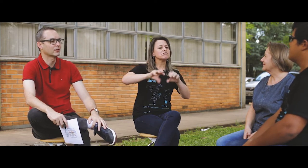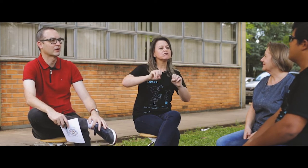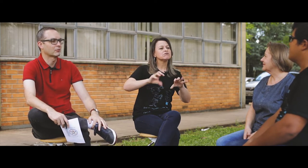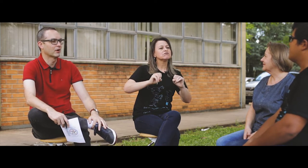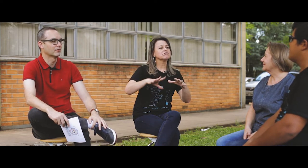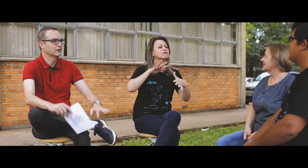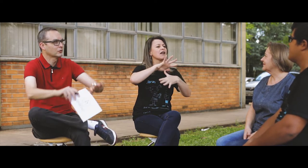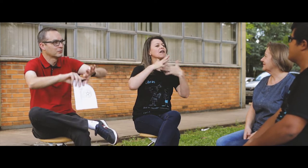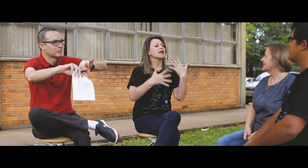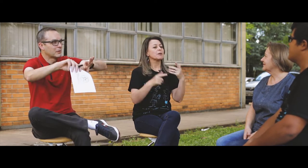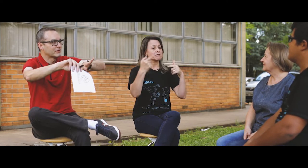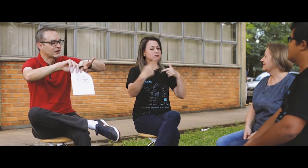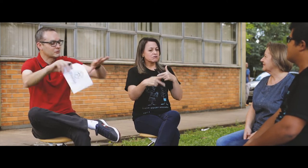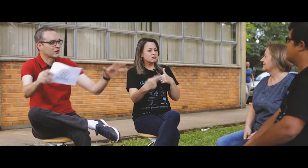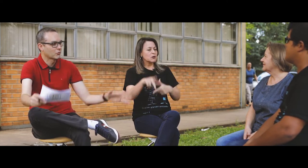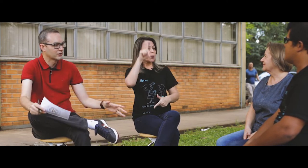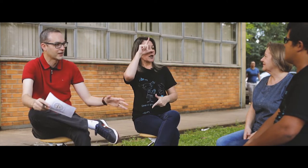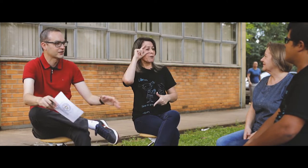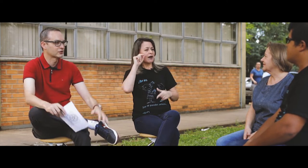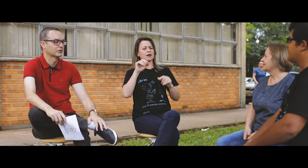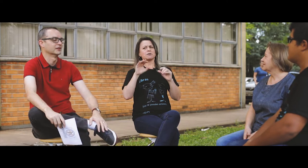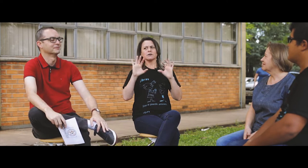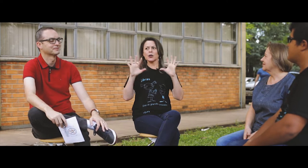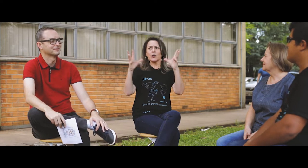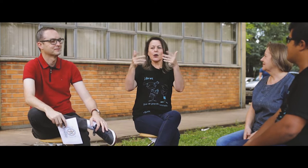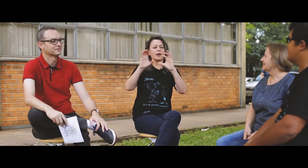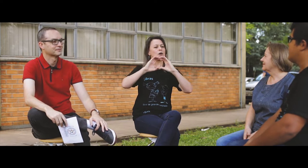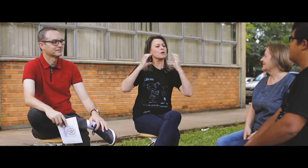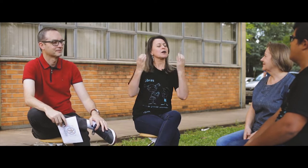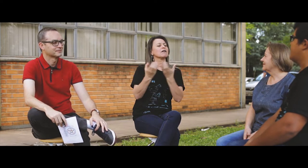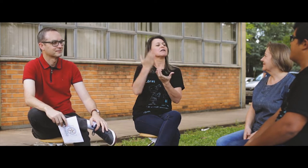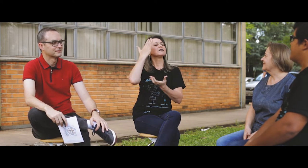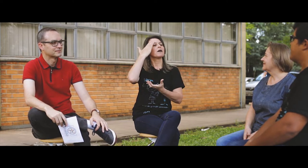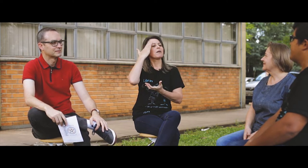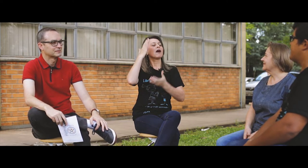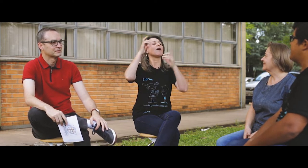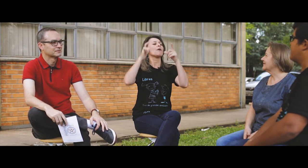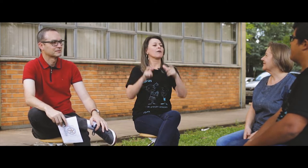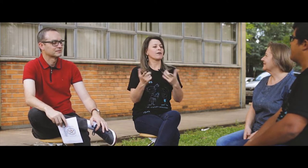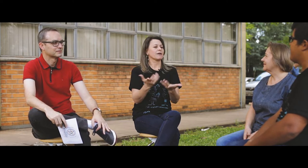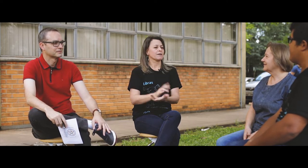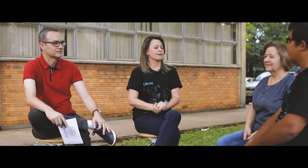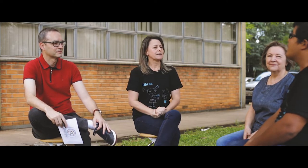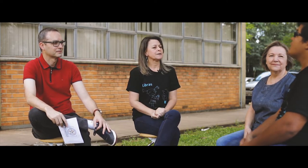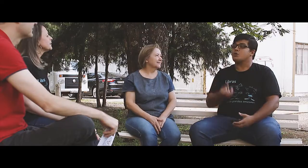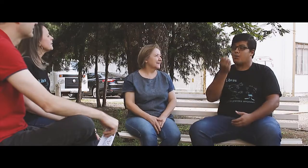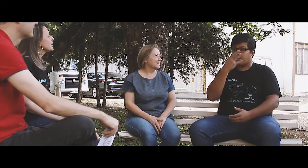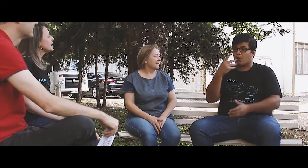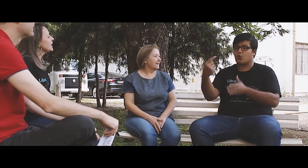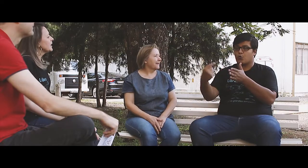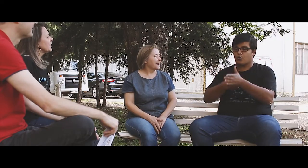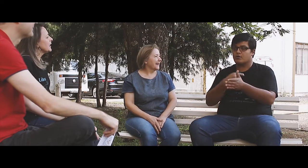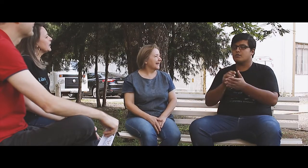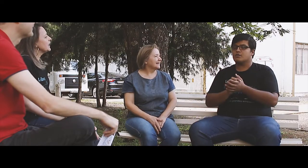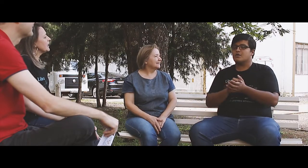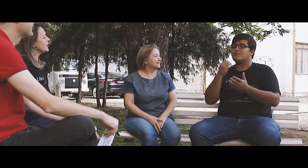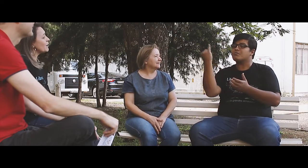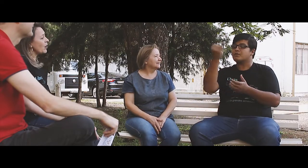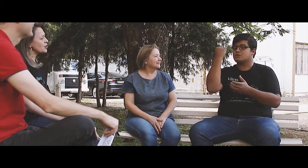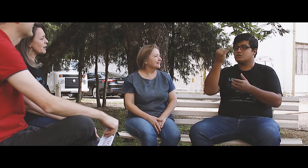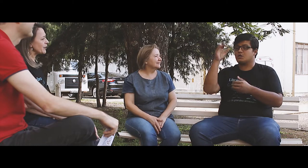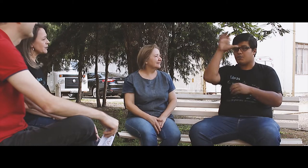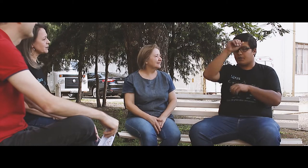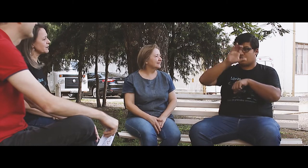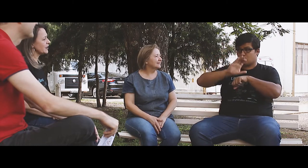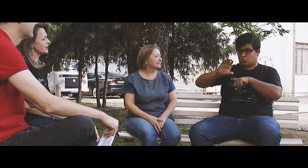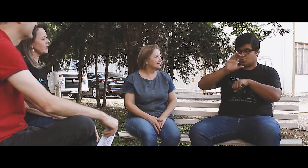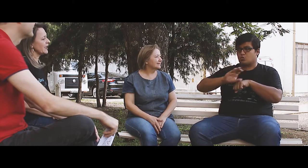em Guarapuava? Isso uma mensagem para a comunidade toda. Uma ótima pergunta!